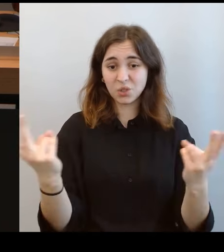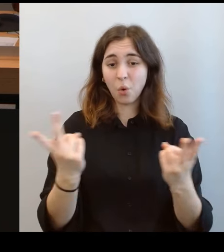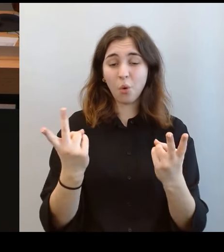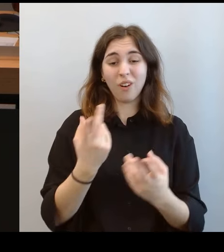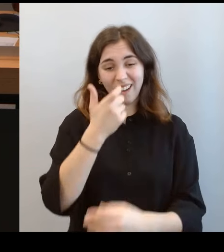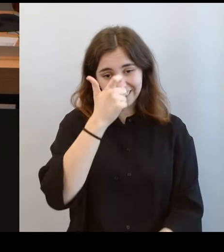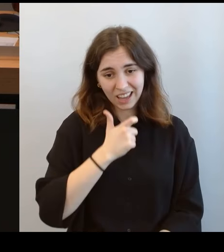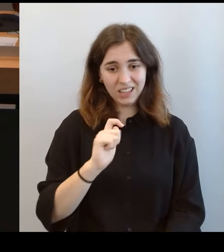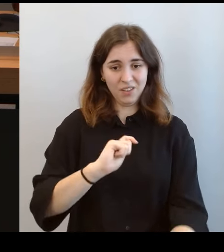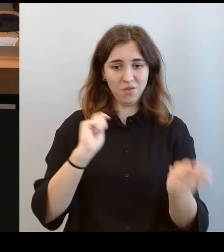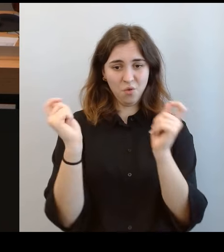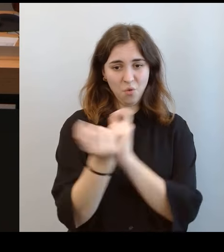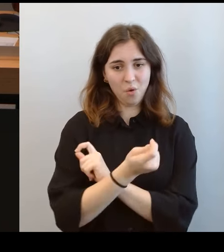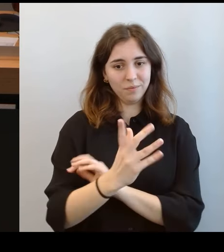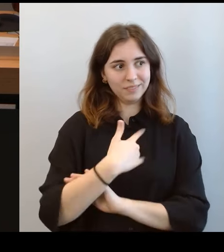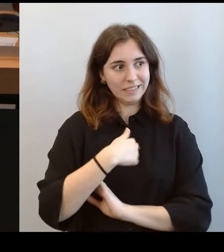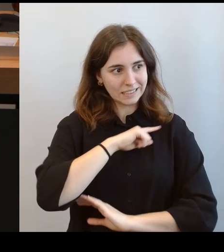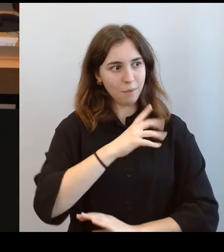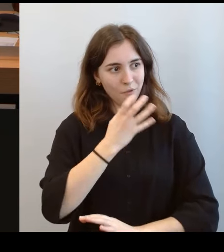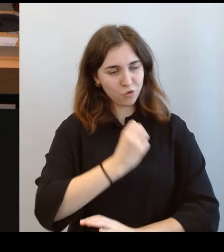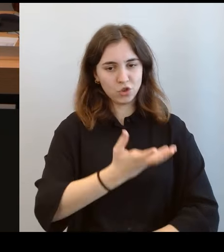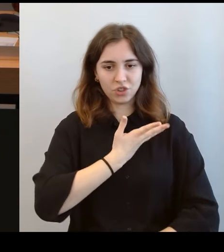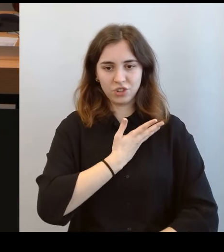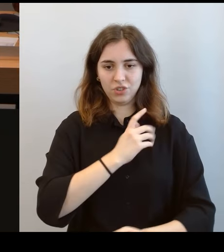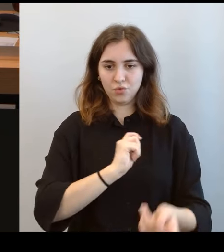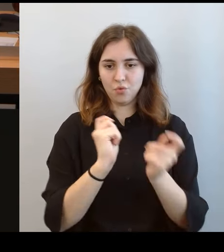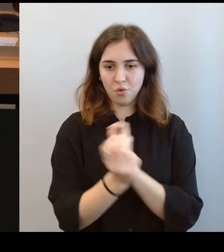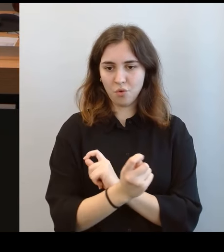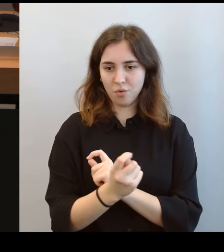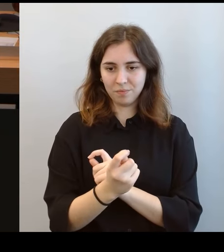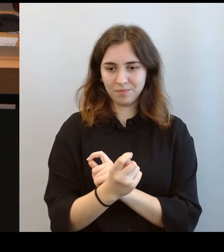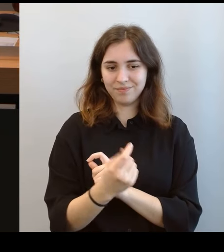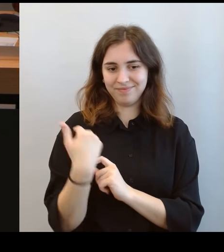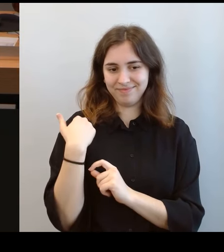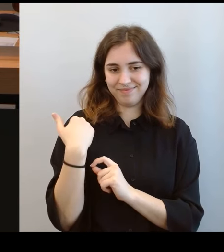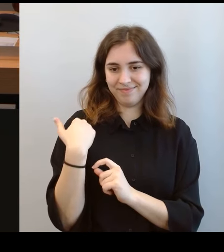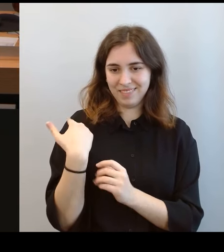hin, die vor kurzem uns erreicht haben. Die unter anderem die Süddeutsche